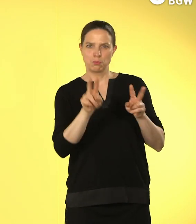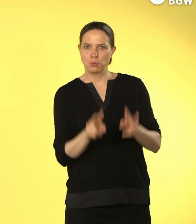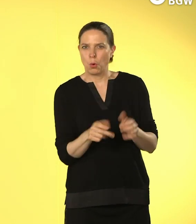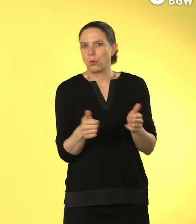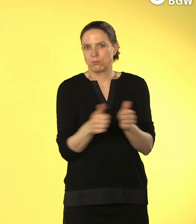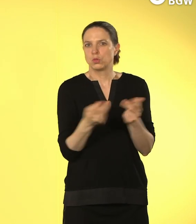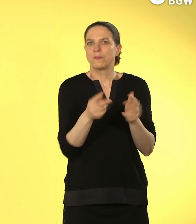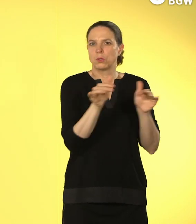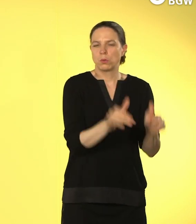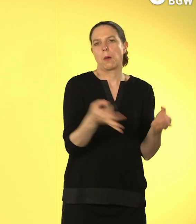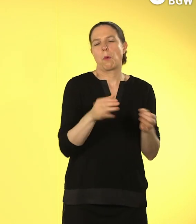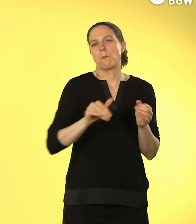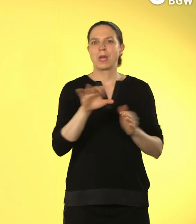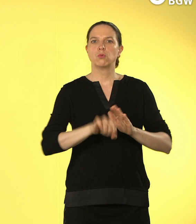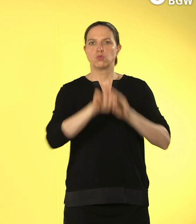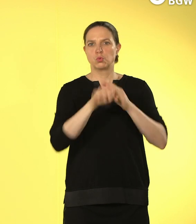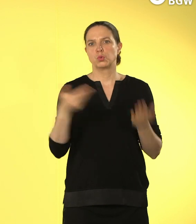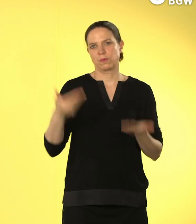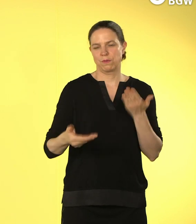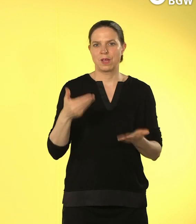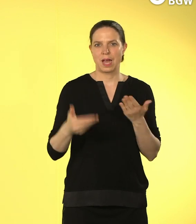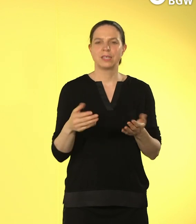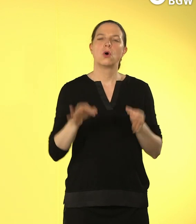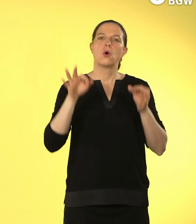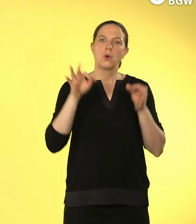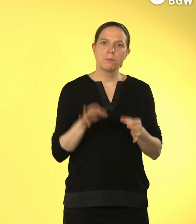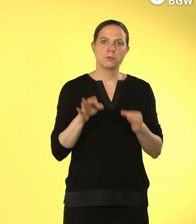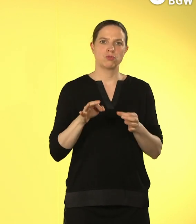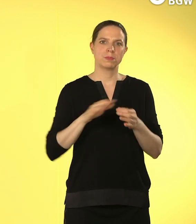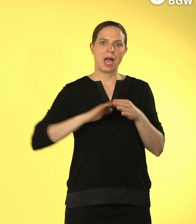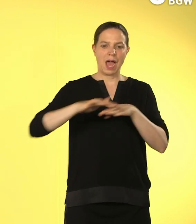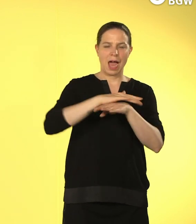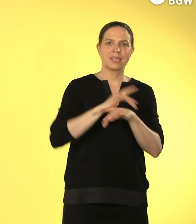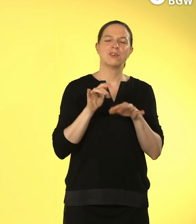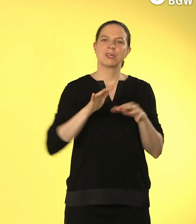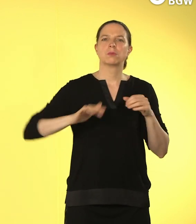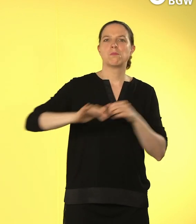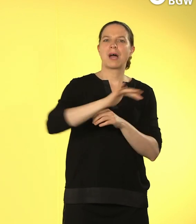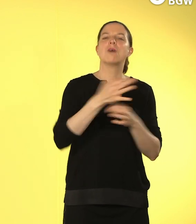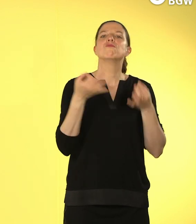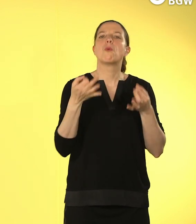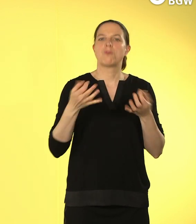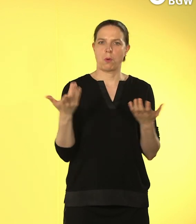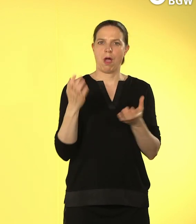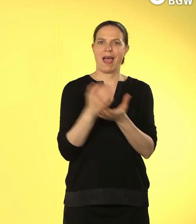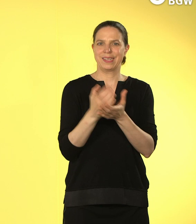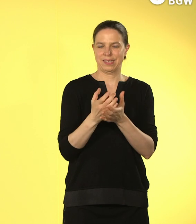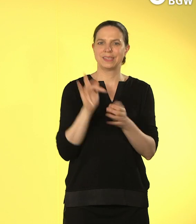Dass bestimmte Wirkungsbereiche der Händedesinfektionsmittel auch eine Rolle spielen. Dass ausgewählt wird